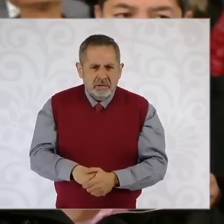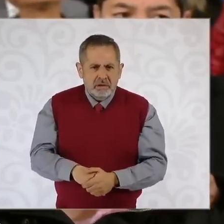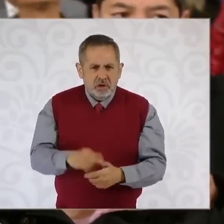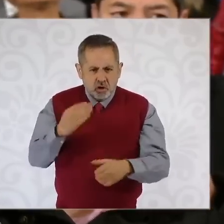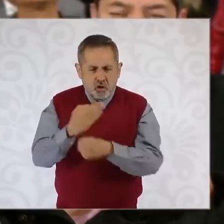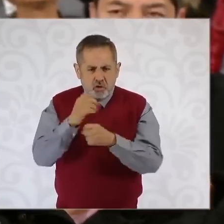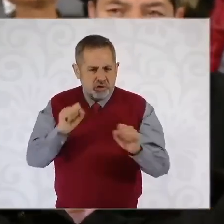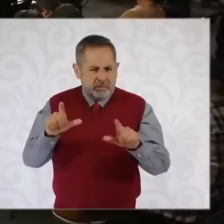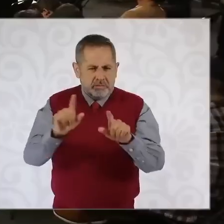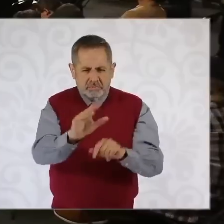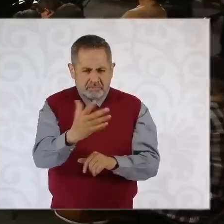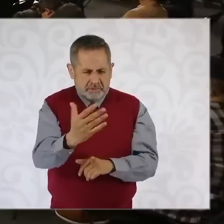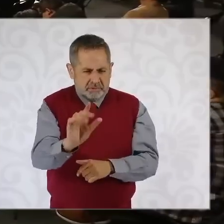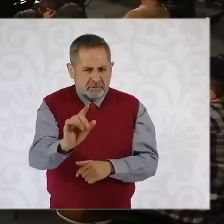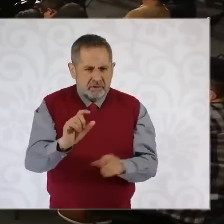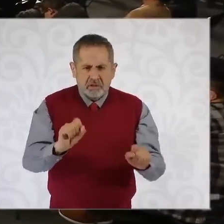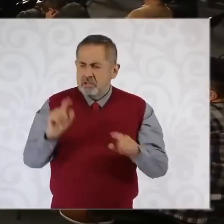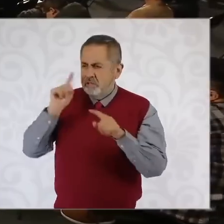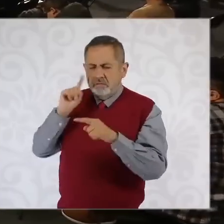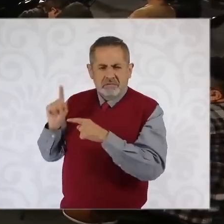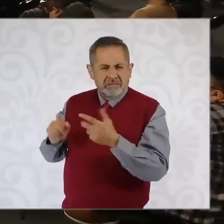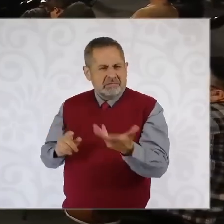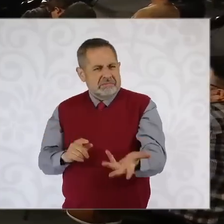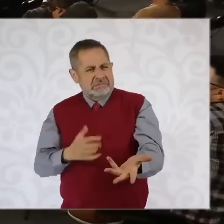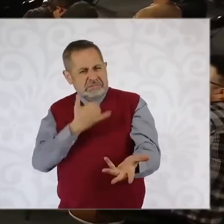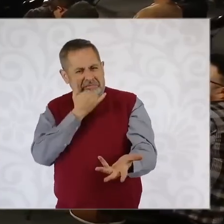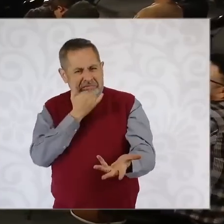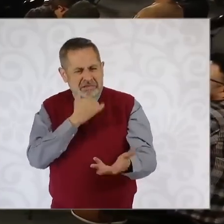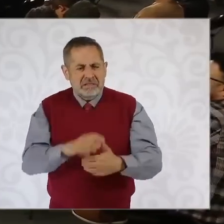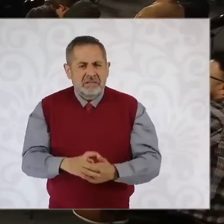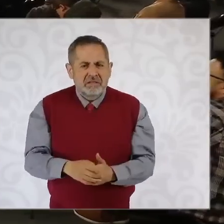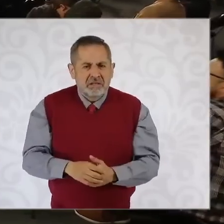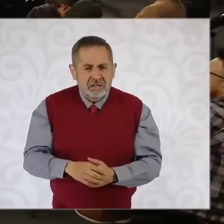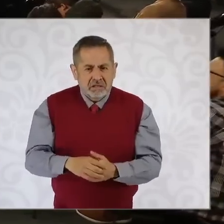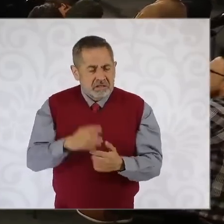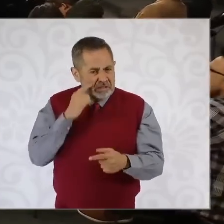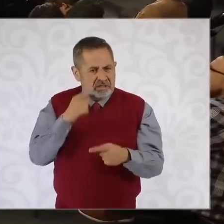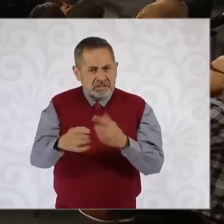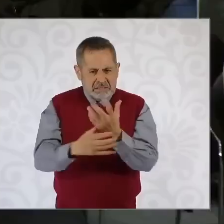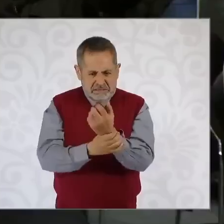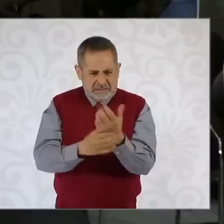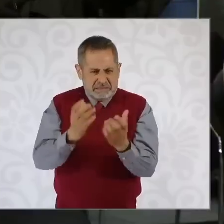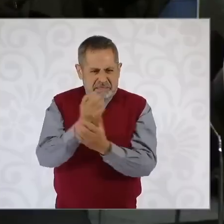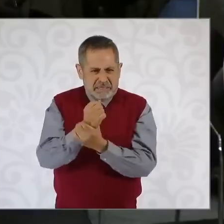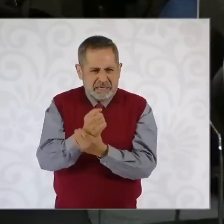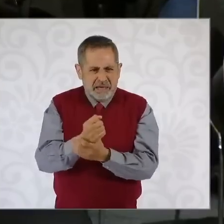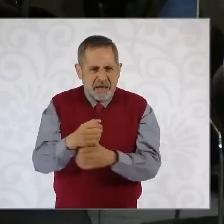si quien ahorita le pido a porque están Están Encadenados de de manos y de pies y son menores